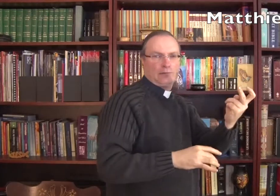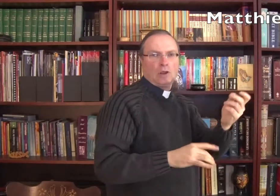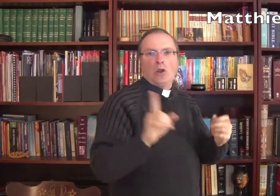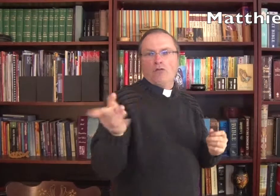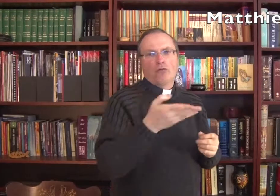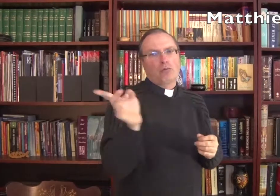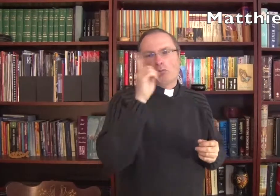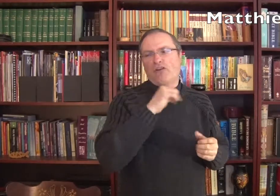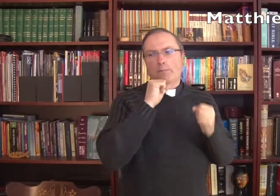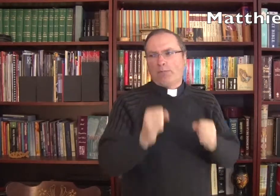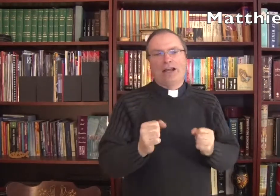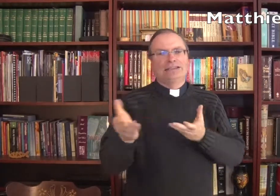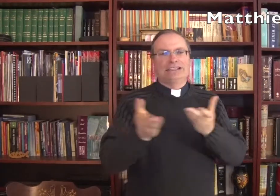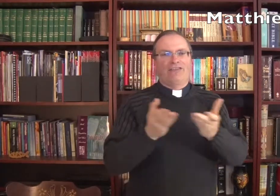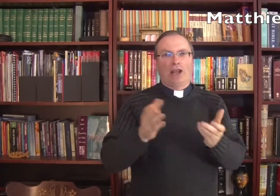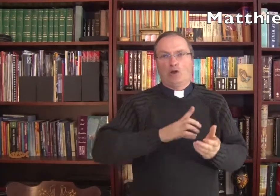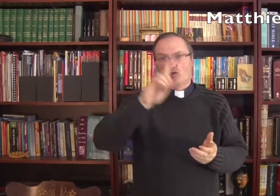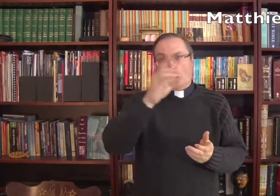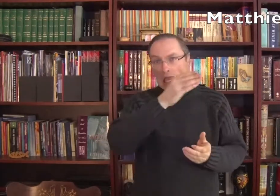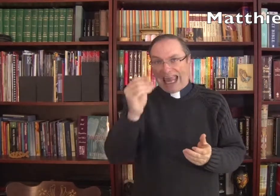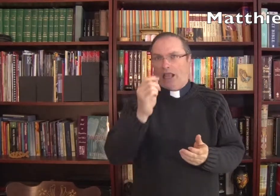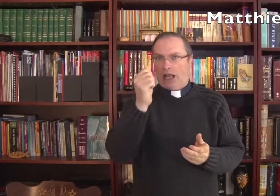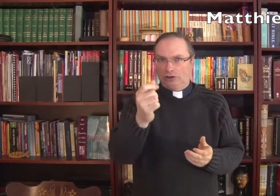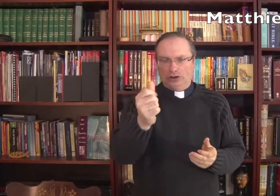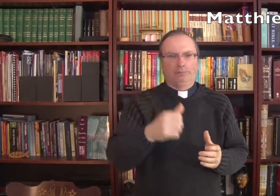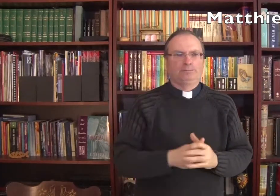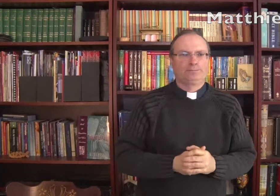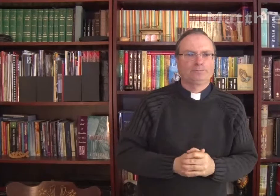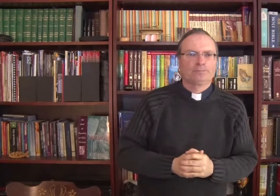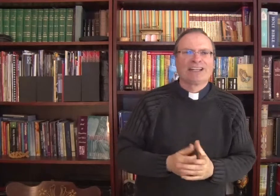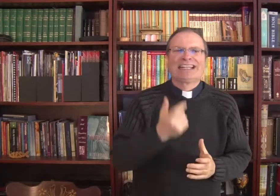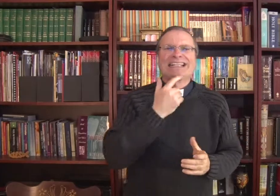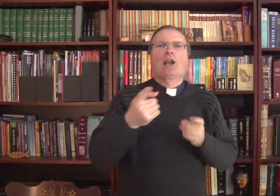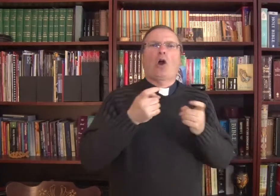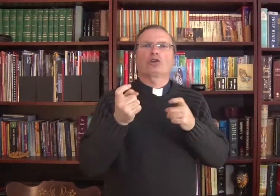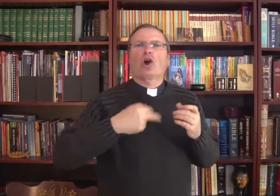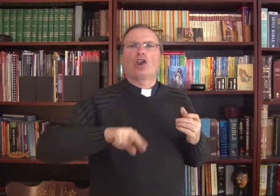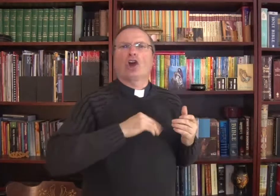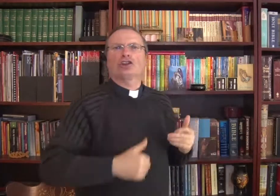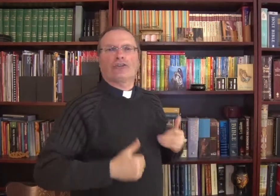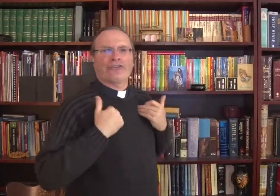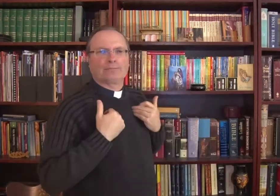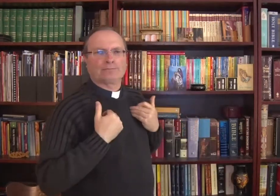Vous ne pouvez pas servir Dieu et l’argent. Qui contrôle notre vie?